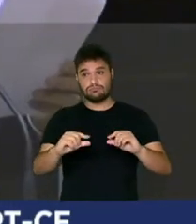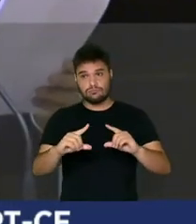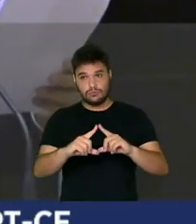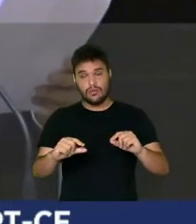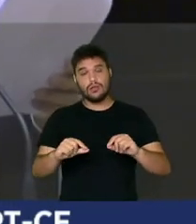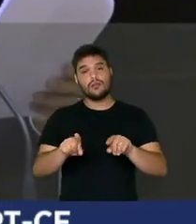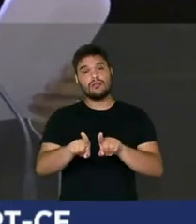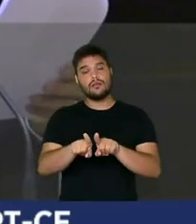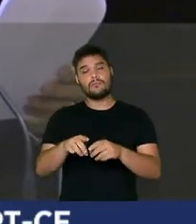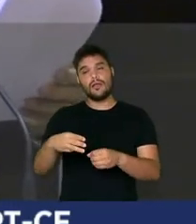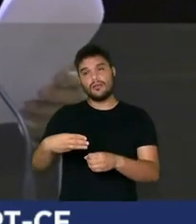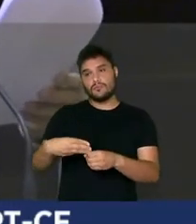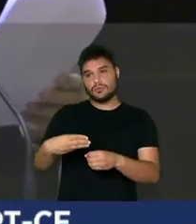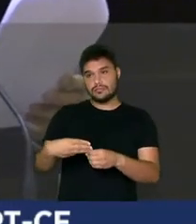ESTADOS, AO DISTRITO FEDERAL E AOS MUNICÍPIOS PARA